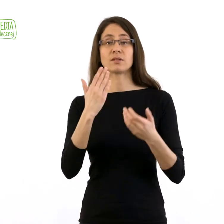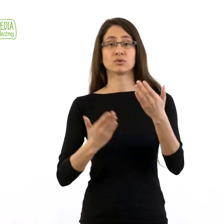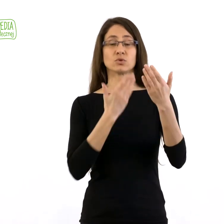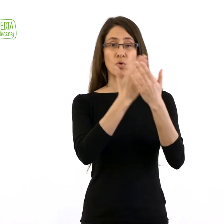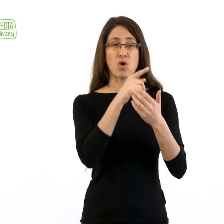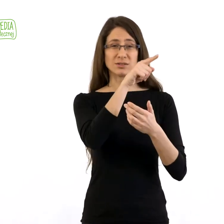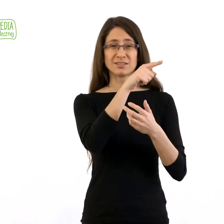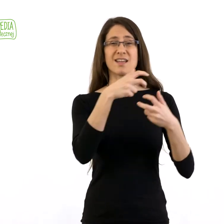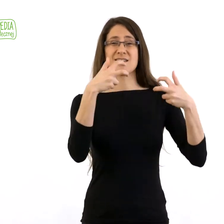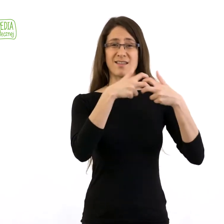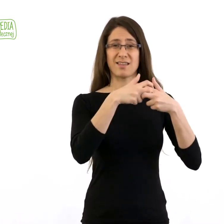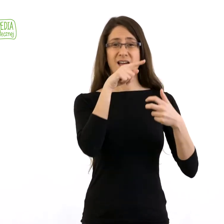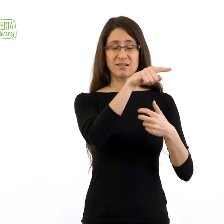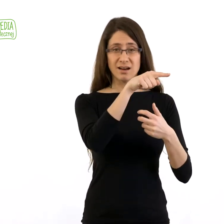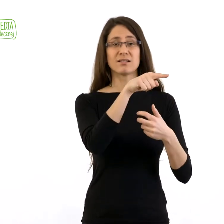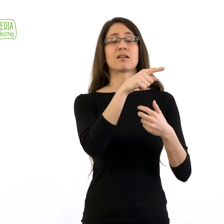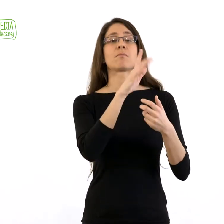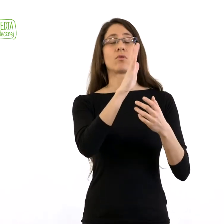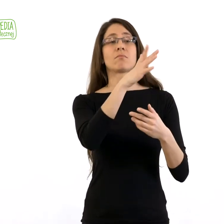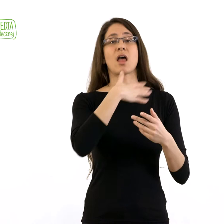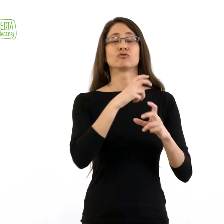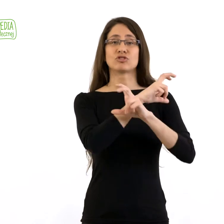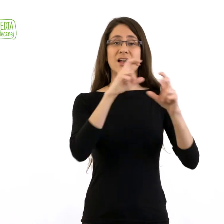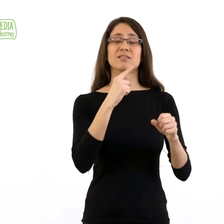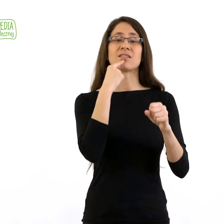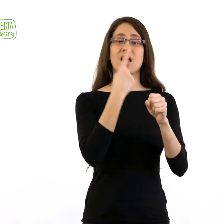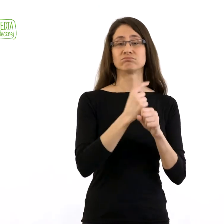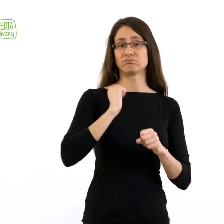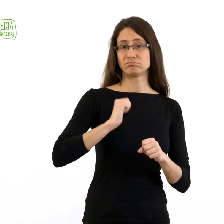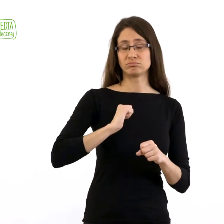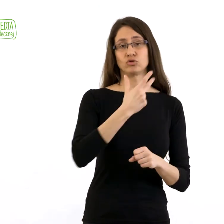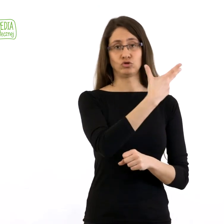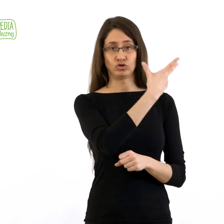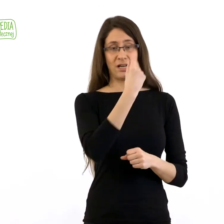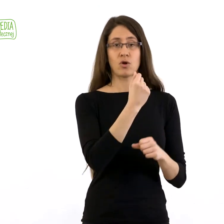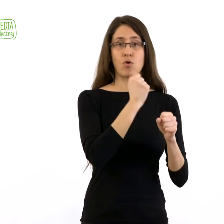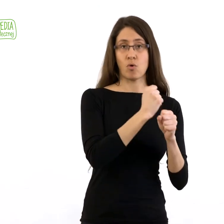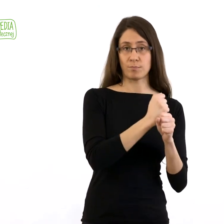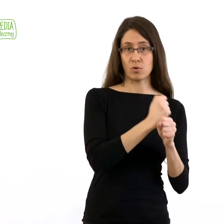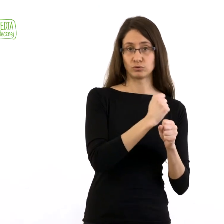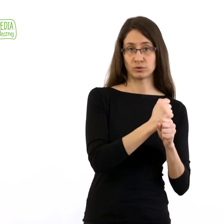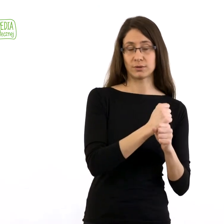Rozpatrzenie wniosku wynosi maksymalnie 3 dni robocze od zgłoszenia elektronicznego